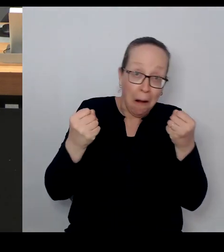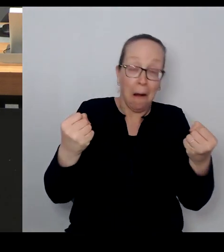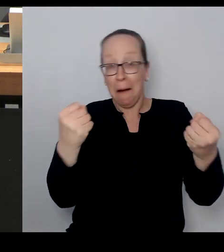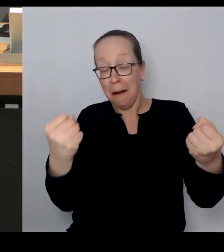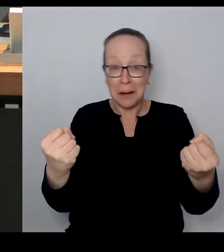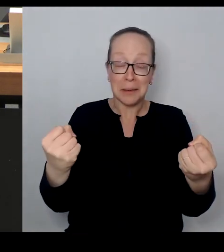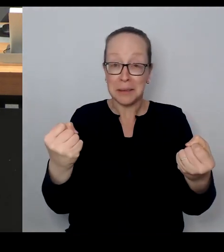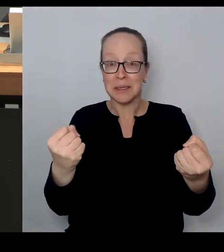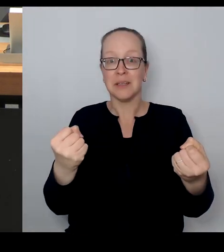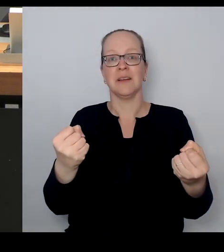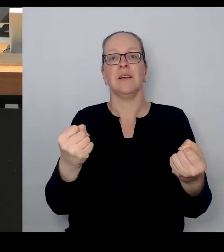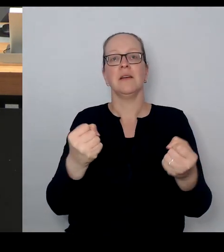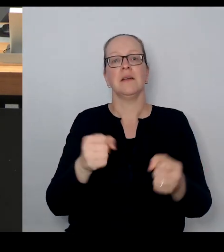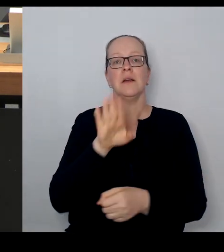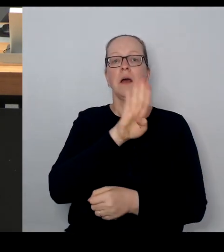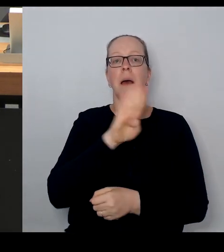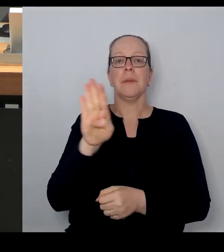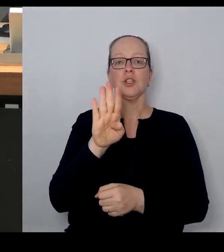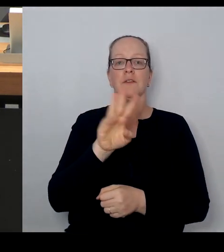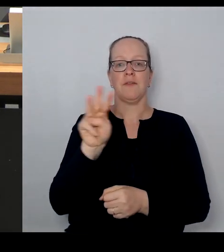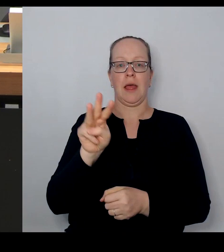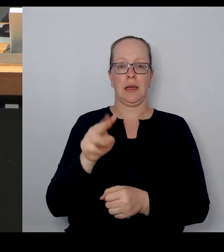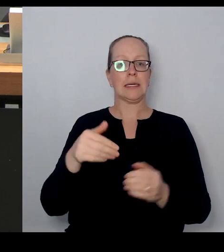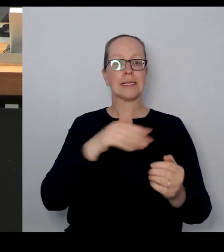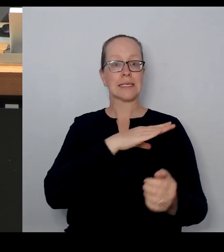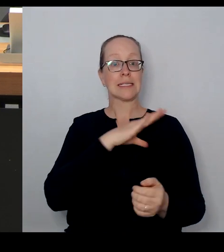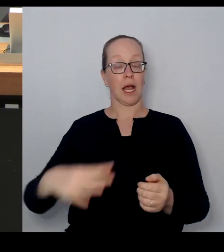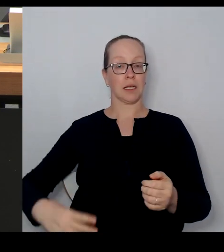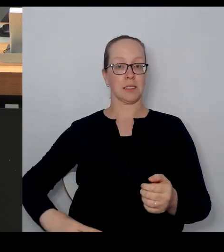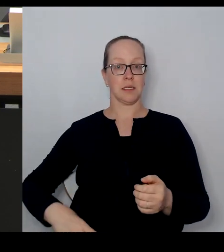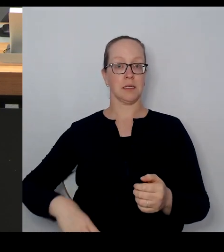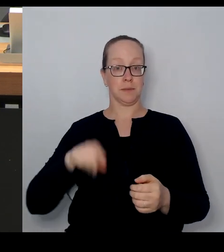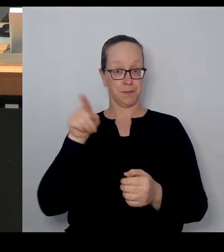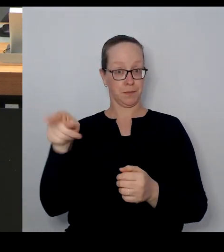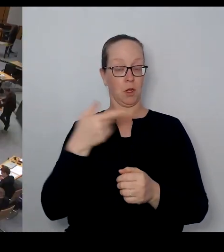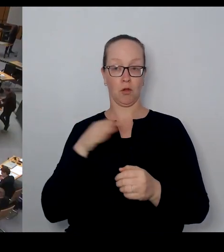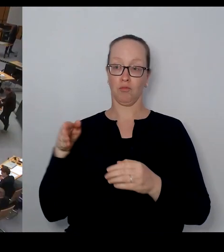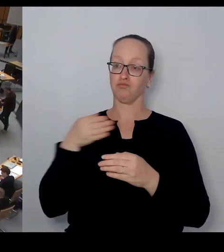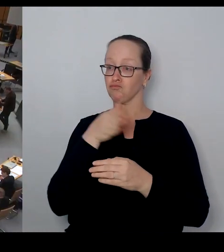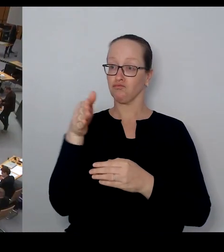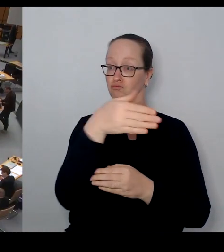Ich wusch die Patientinnen und Patienten, putzte, kaufte ein und gab die Medikamente